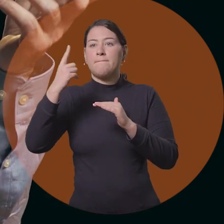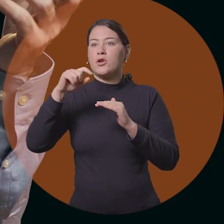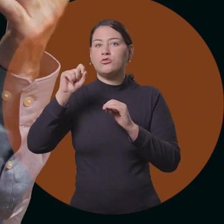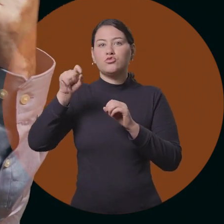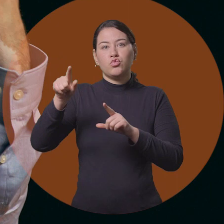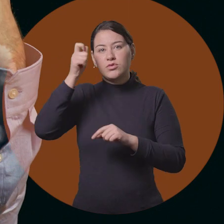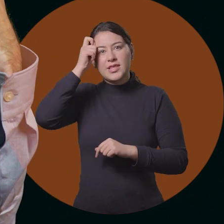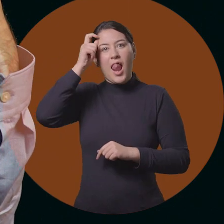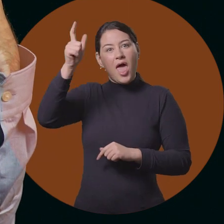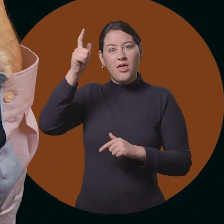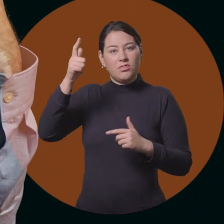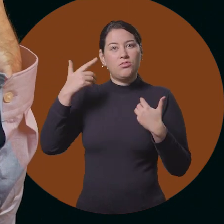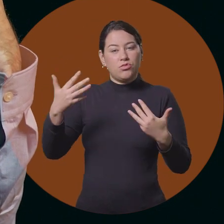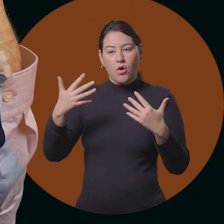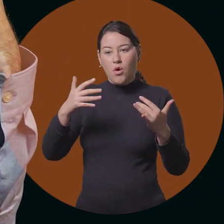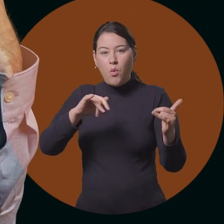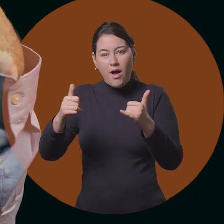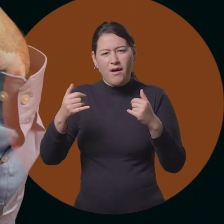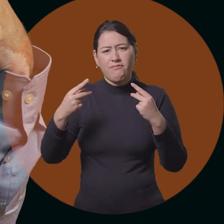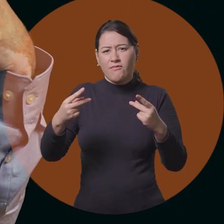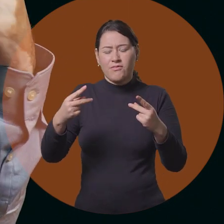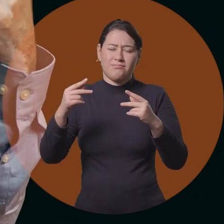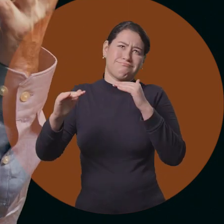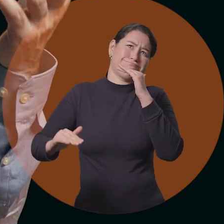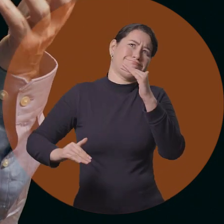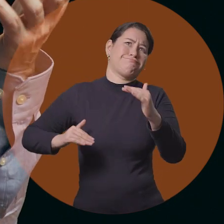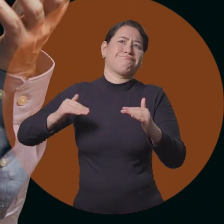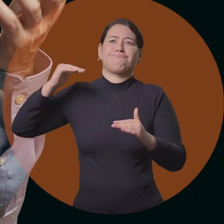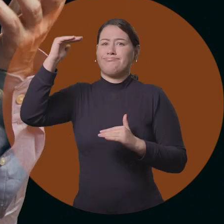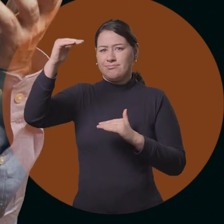Pero el talento para jugar al fútbol es infinitamente superior al mío.